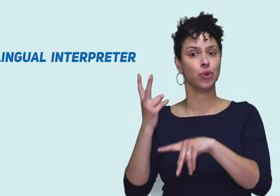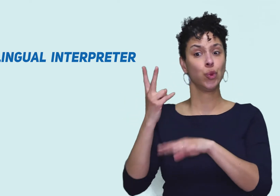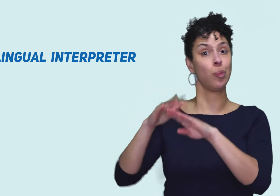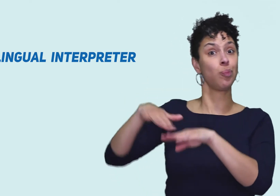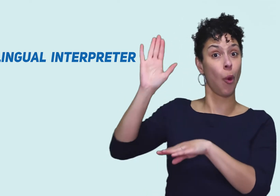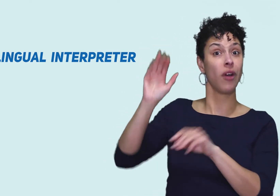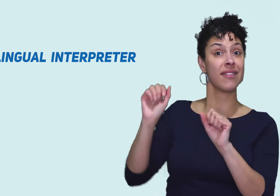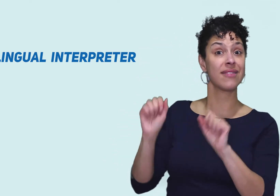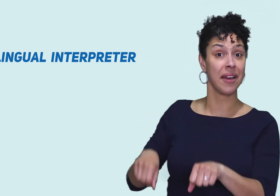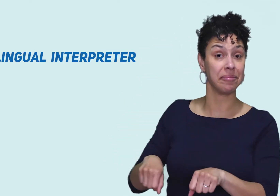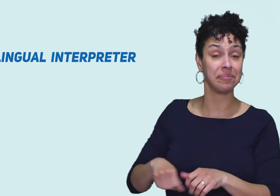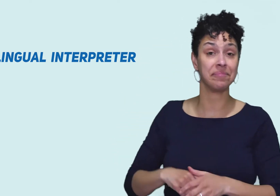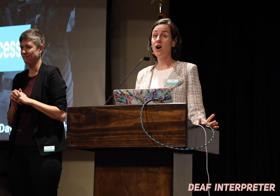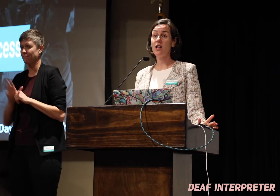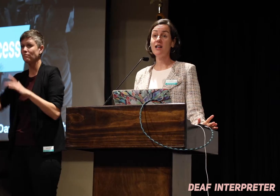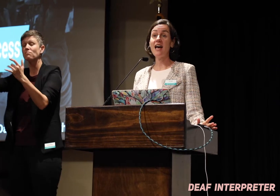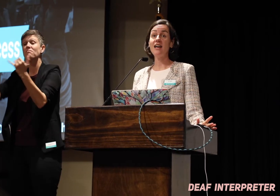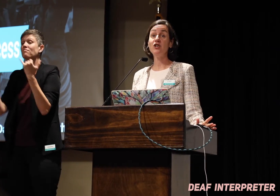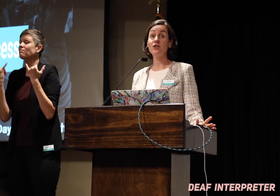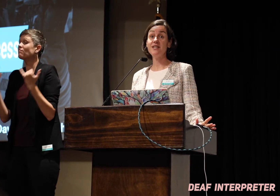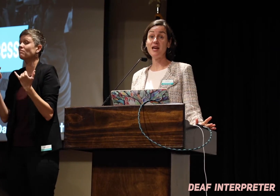y dos o más idiomas hablados.